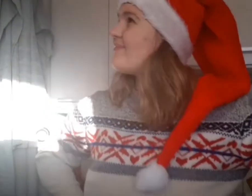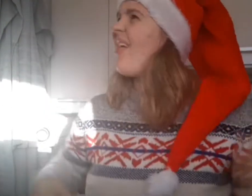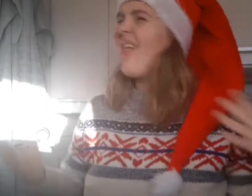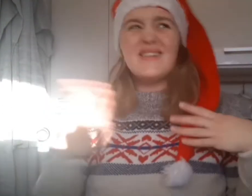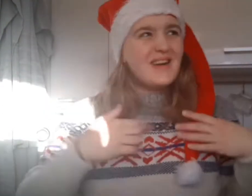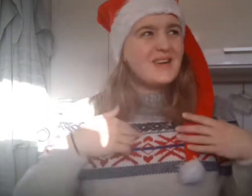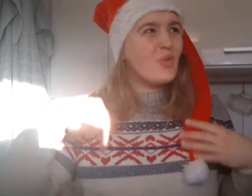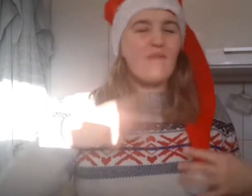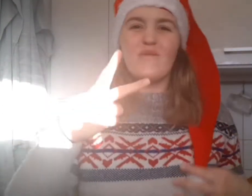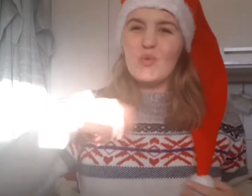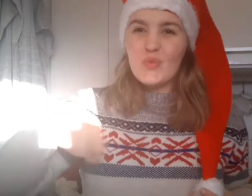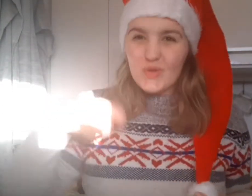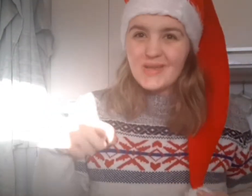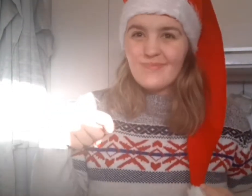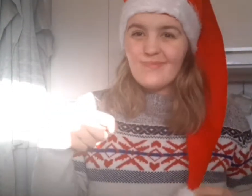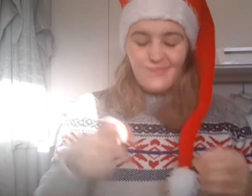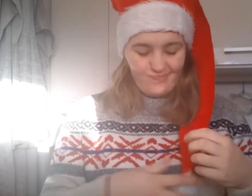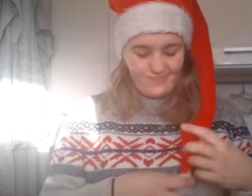Zakaj sem v kuhinji?